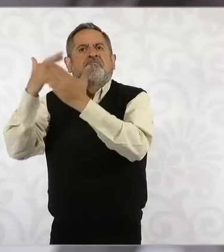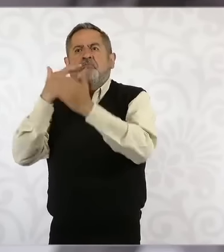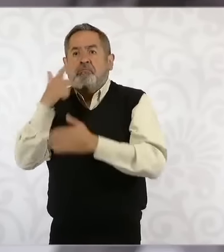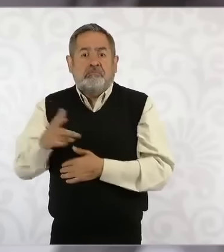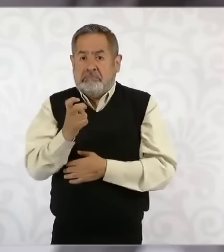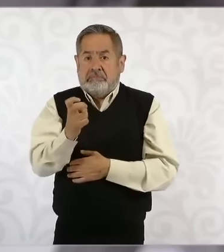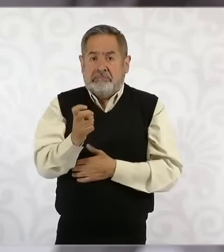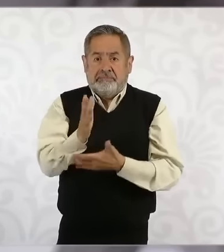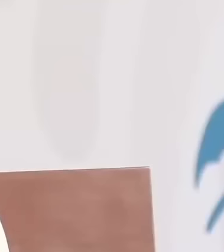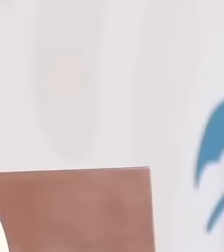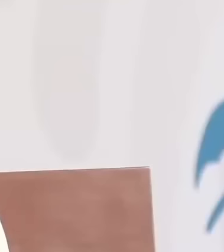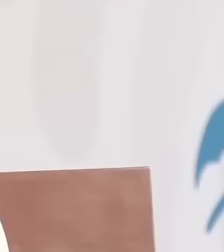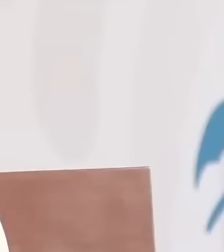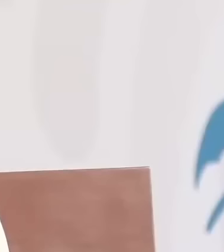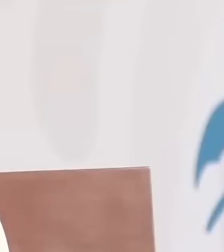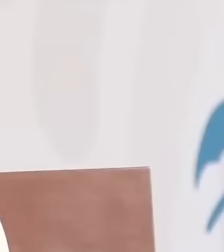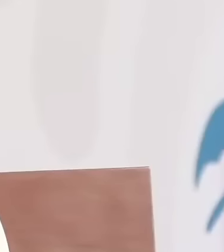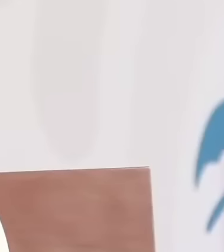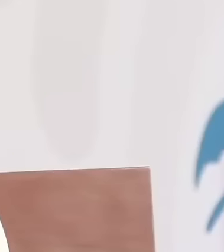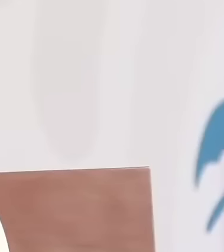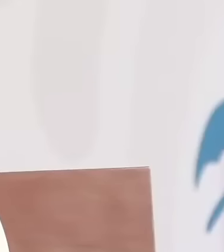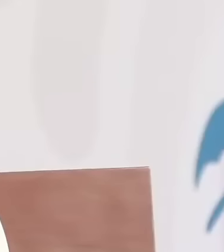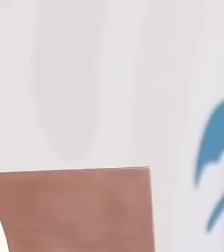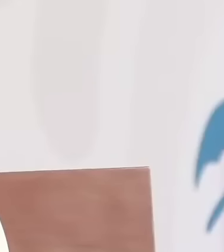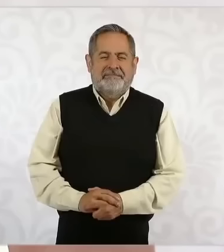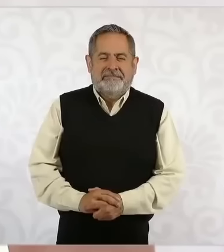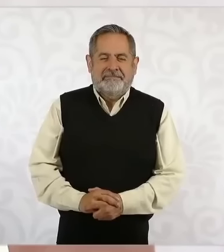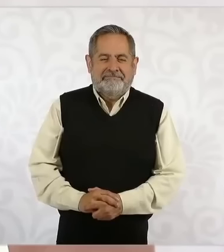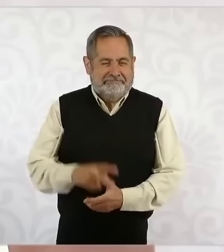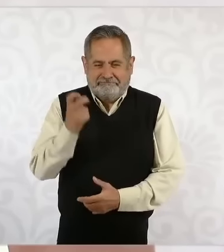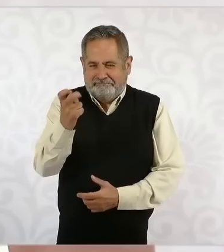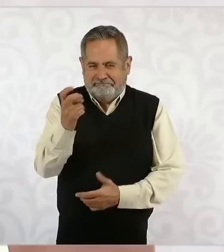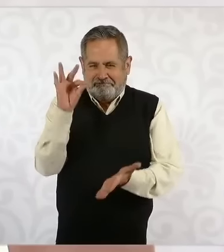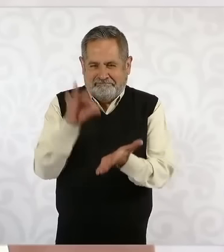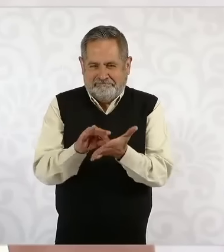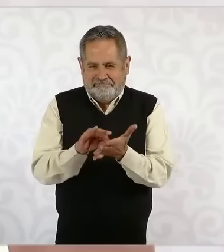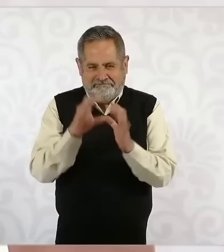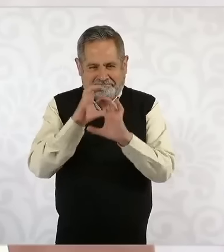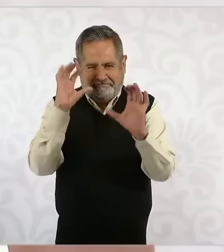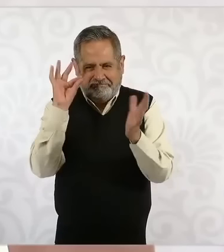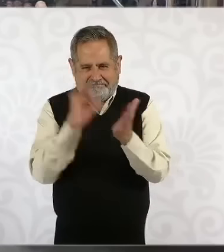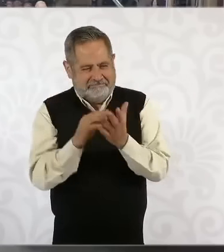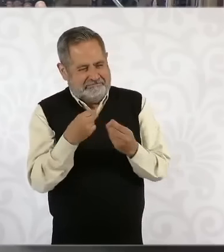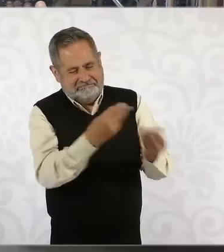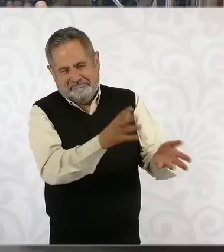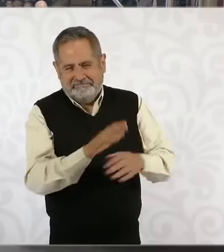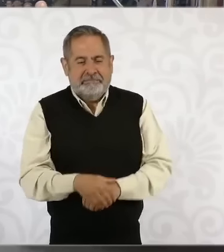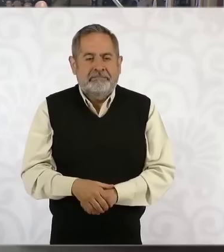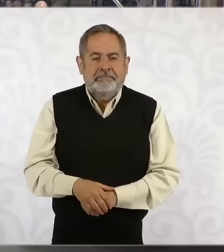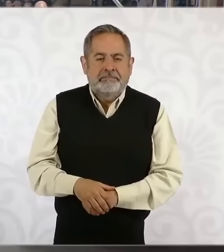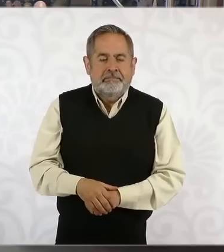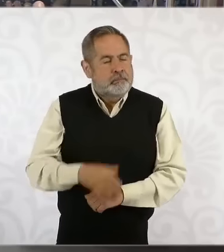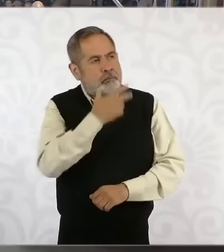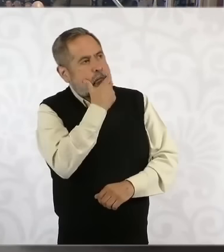pero ponle la Es increíble. Bueno, le le pido su reflexión porque aquí hemos hablado del derecho a